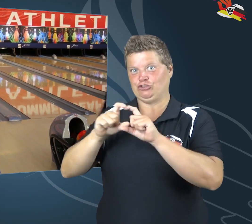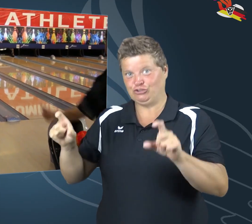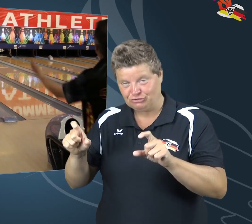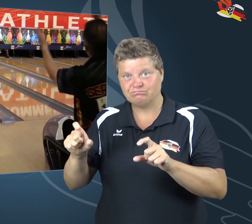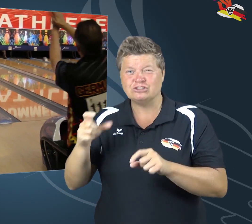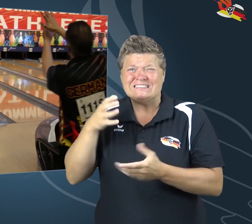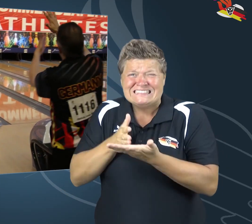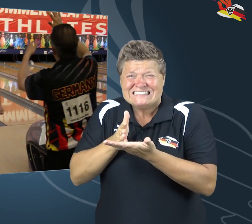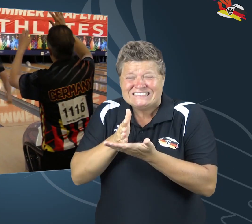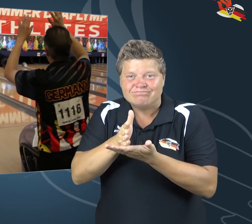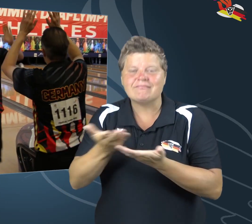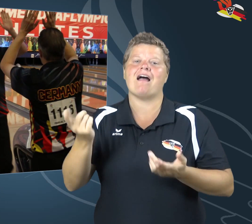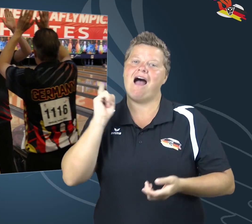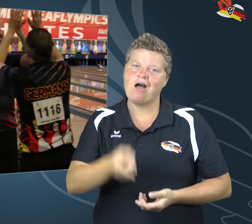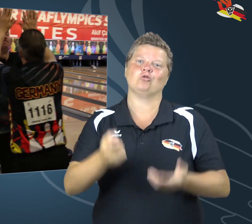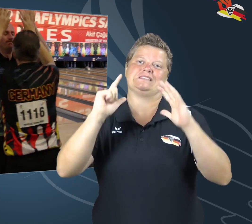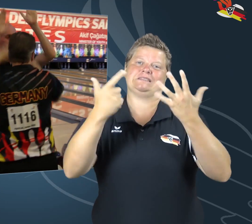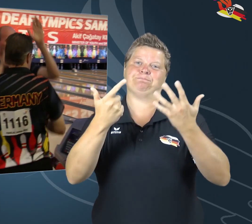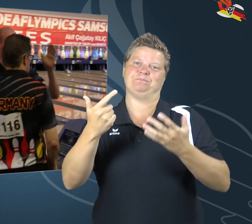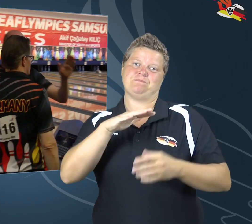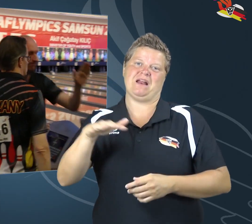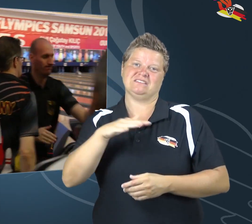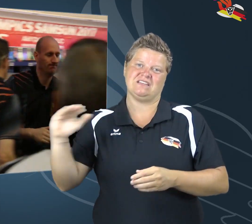GER2 ist nach einem harten Kampf auf Platz 7 auch ausgeschieden.